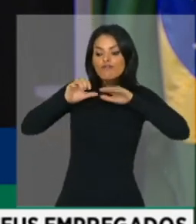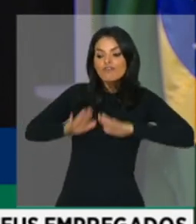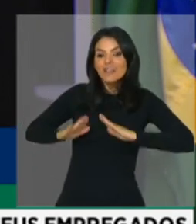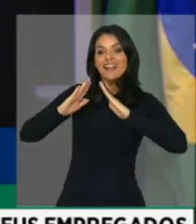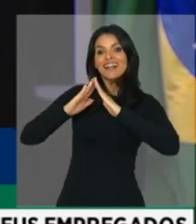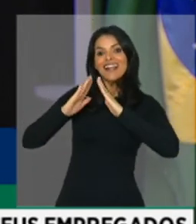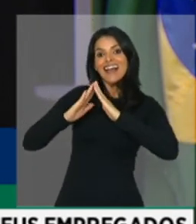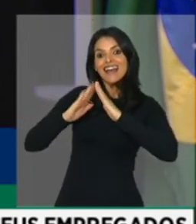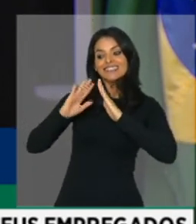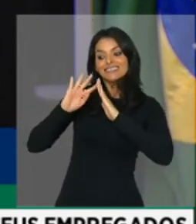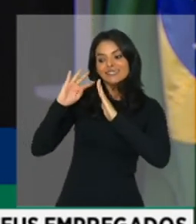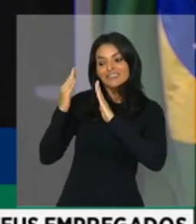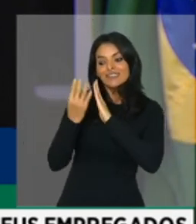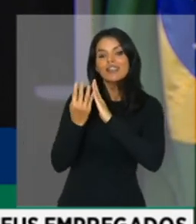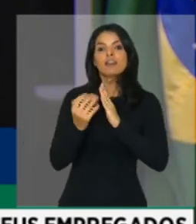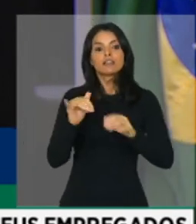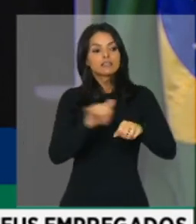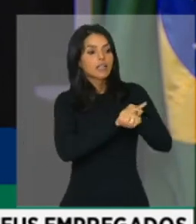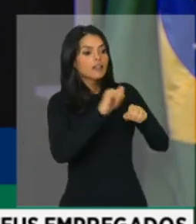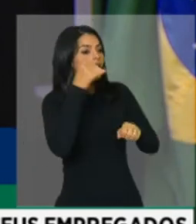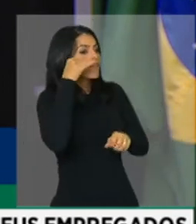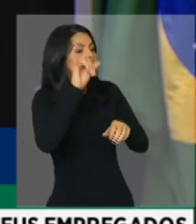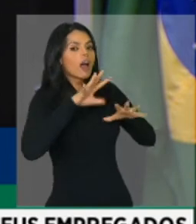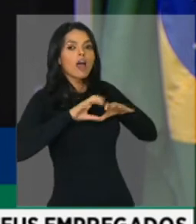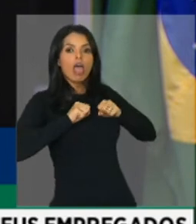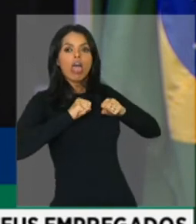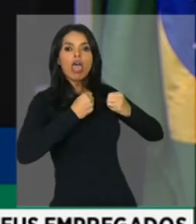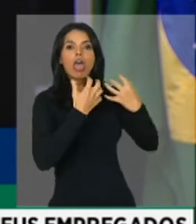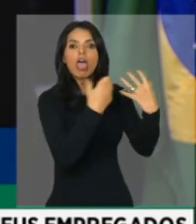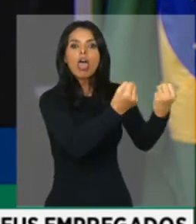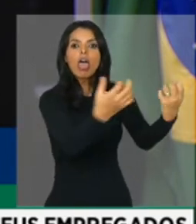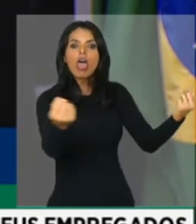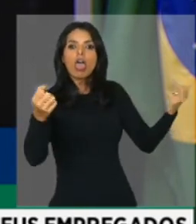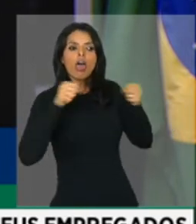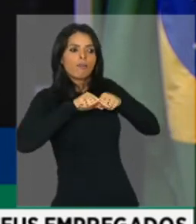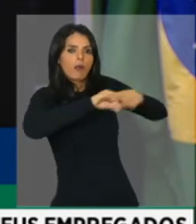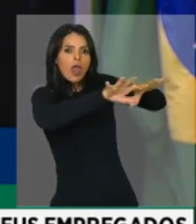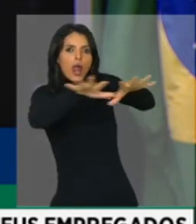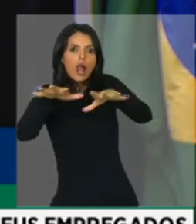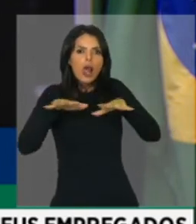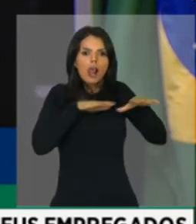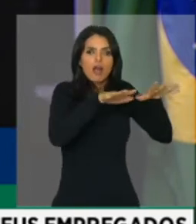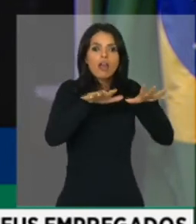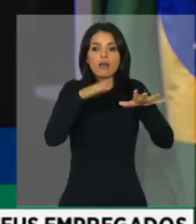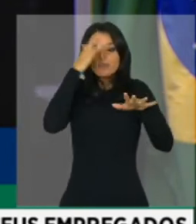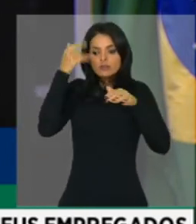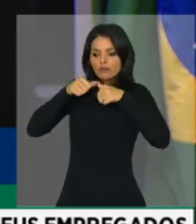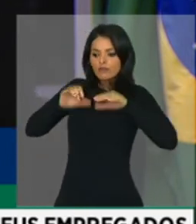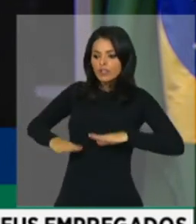ESTRATÉGIA PARA EVITAR A CONTAMINAÇÃO, PARA QUE AS PESSOAS FIQUEM EM CASA, MAS ELAS PRECISAM DE COMIDA. E PARA COMPRAR COMIDA PRECISAM